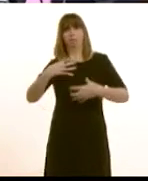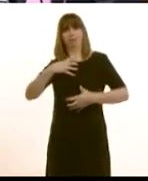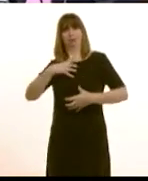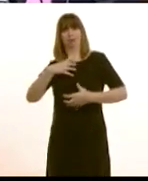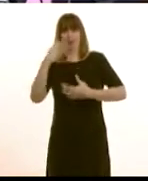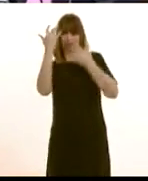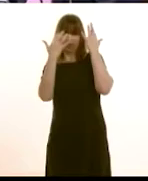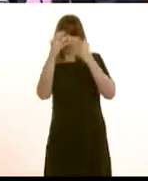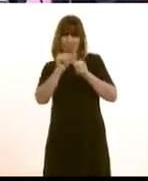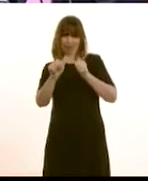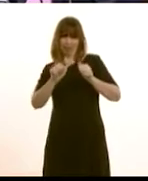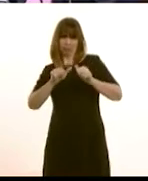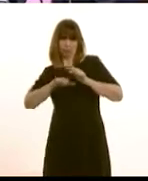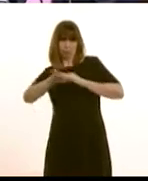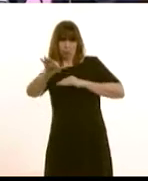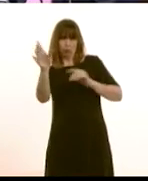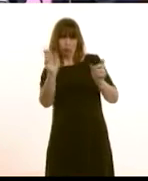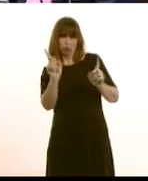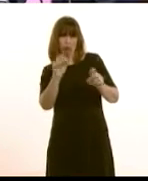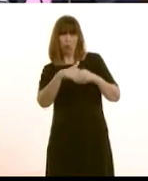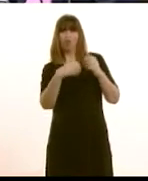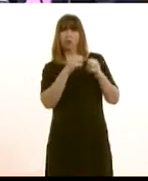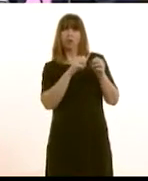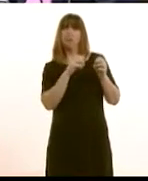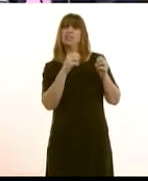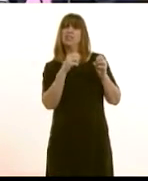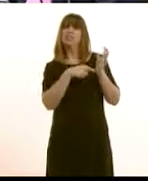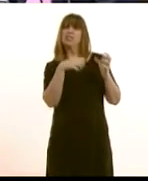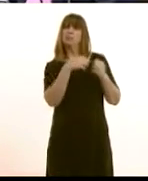ymlaen i ddelio ‚ TB. Rwyín derbyn bod TB, wrth gwrs, yn rhywbeth syín ddifrifol